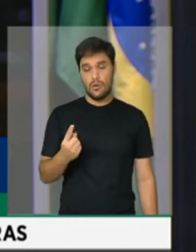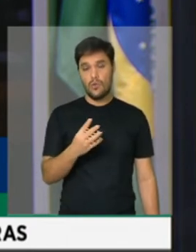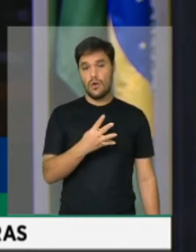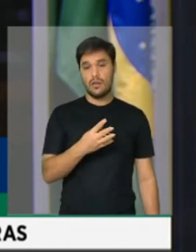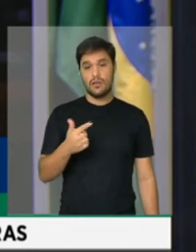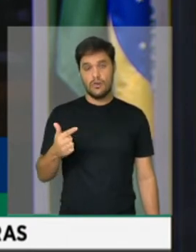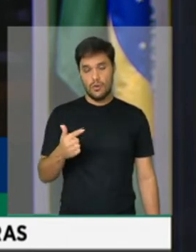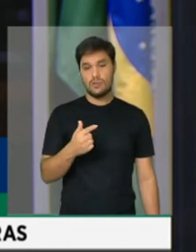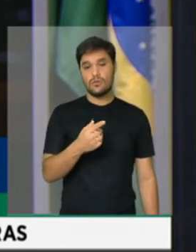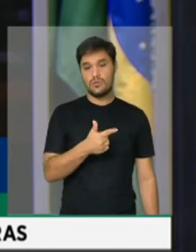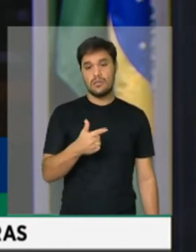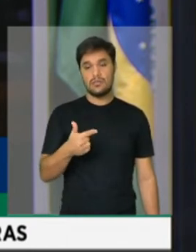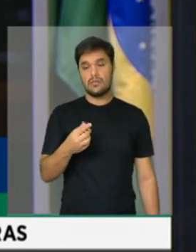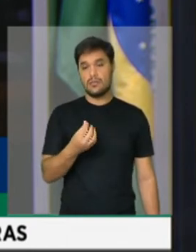EMENDAS N° 77, 92, 127, 140,